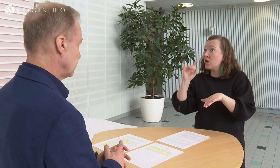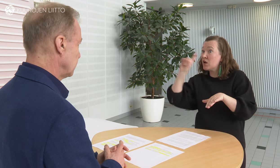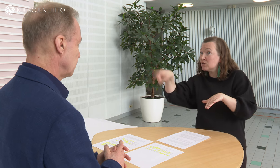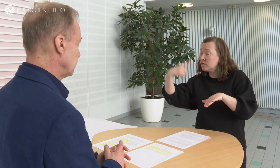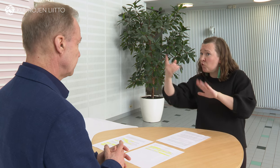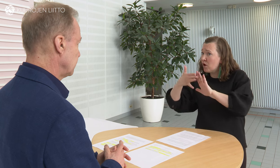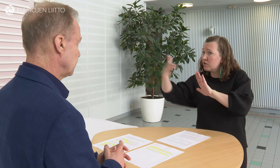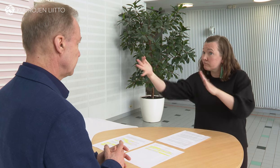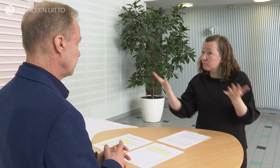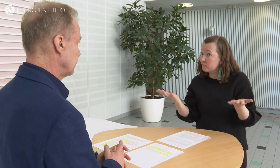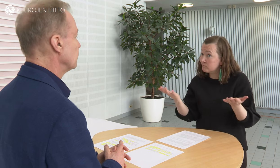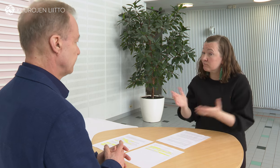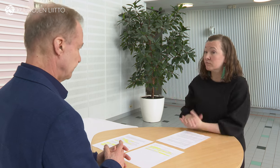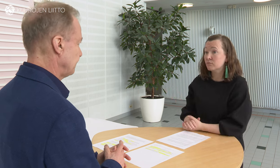Entä ensi vuonna?